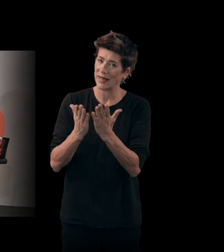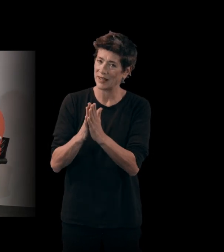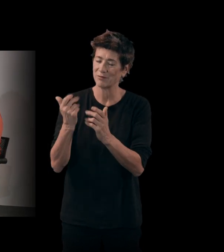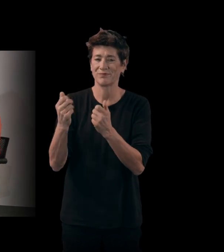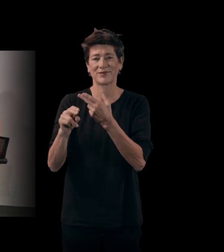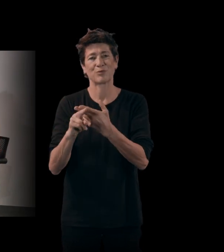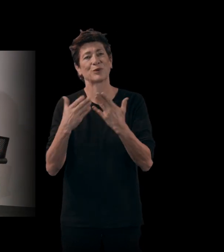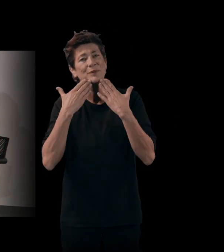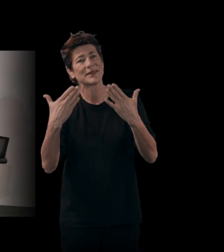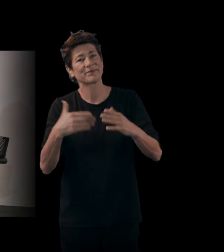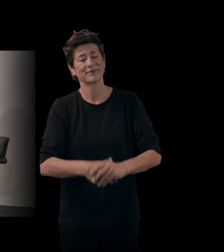Bon après-midi. Merci.